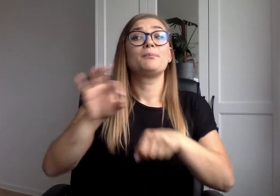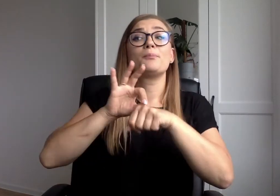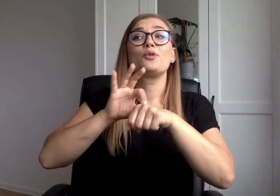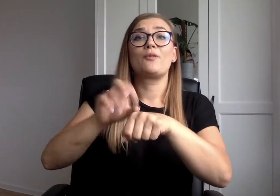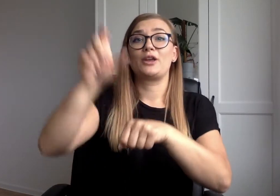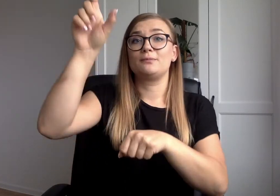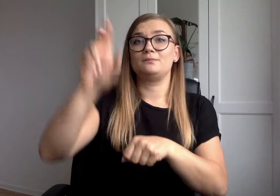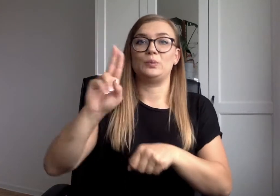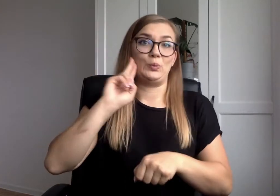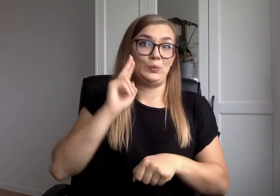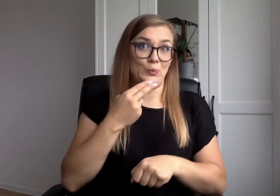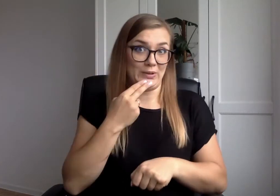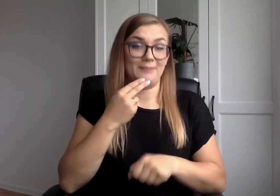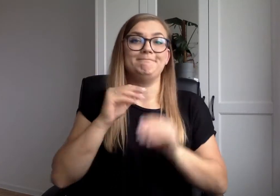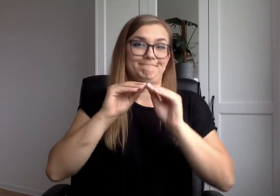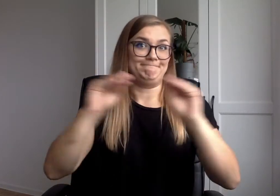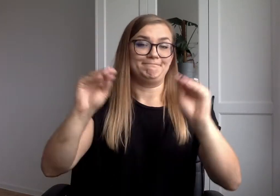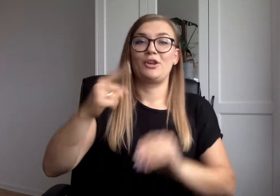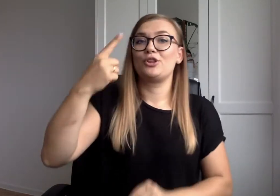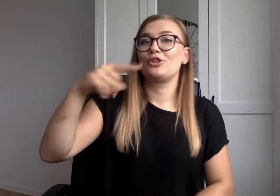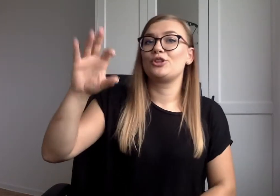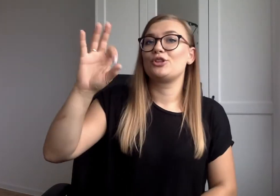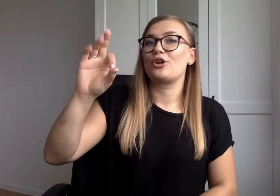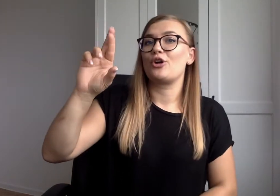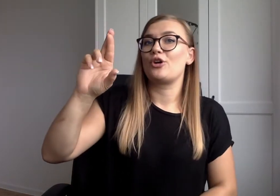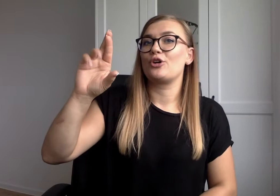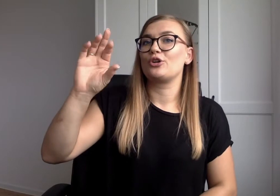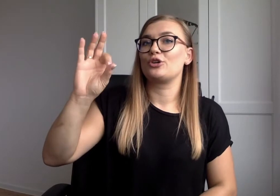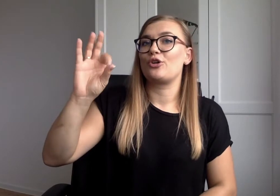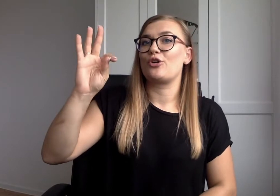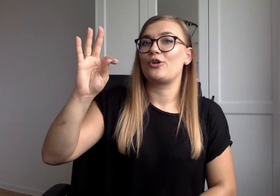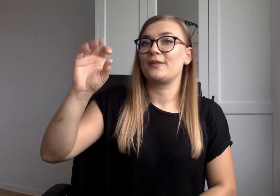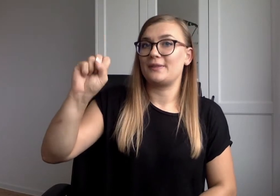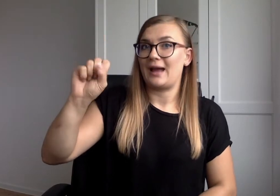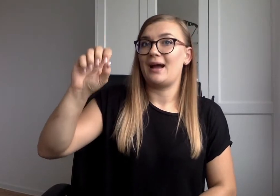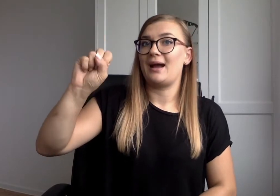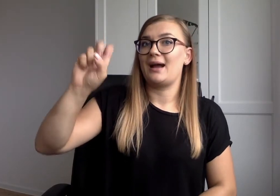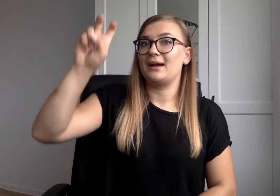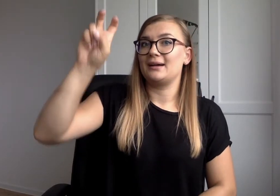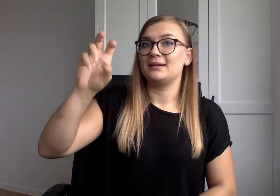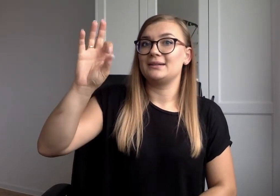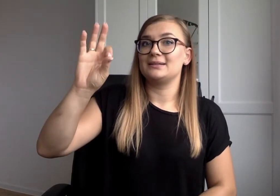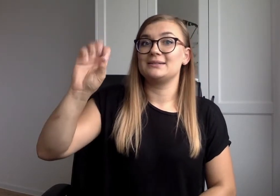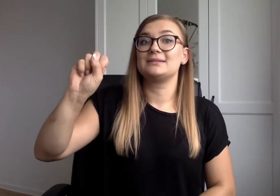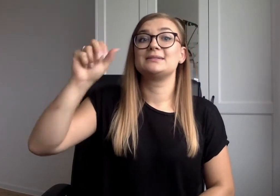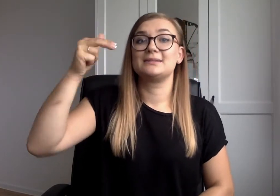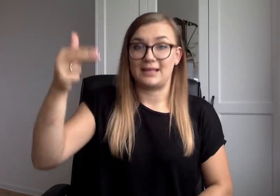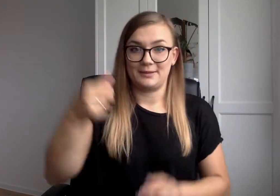które poprowadzi Głucha trenerka Dorota Ahsan.